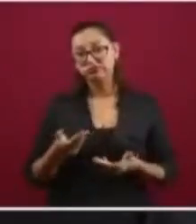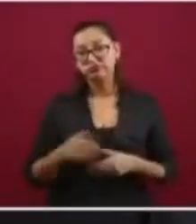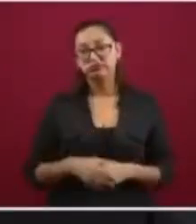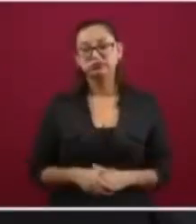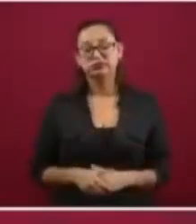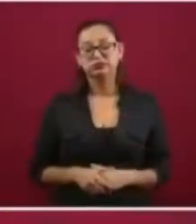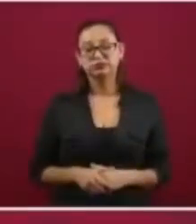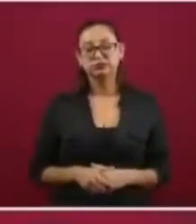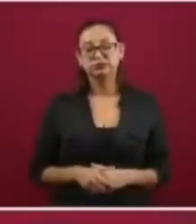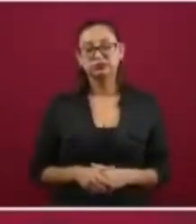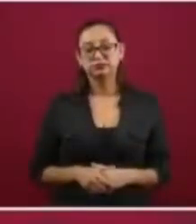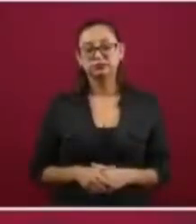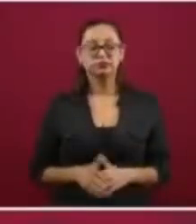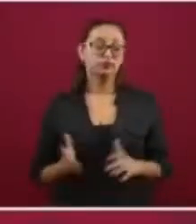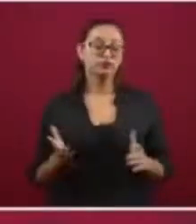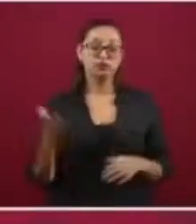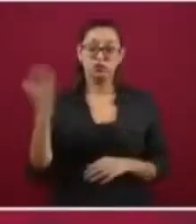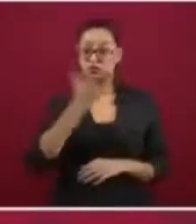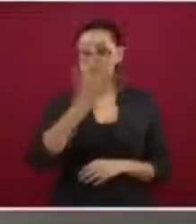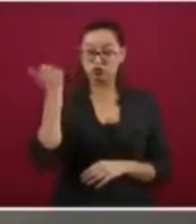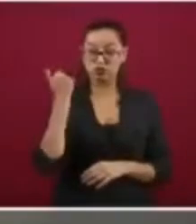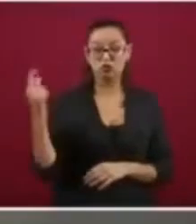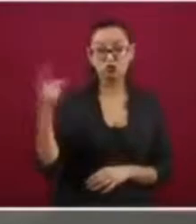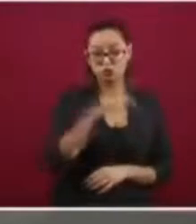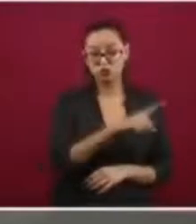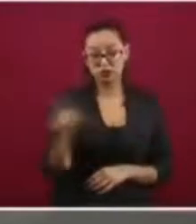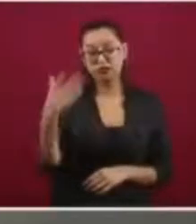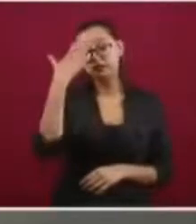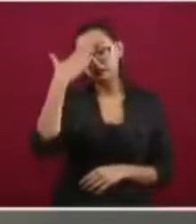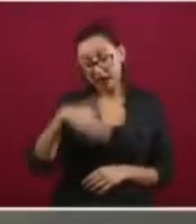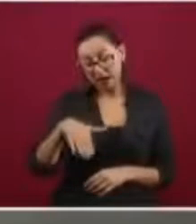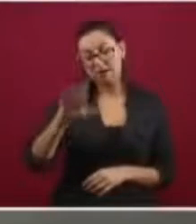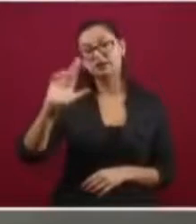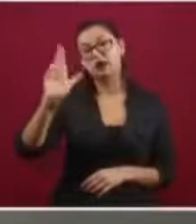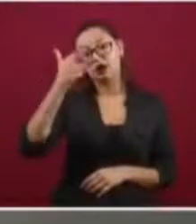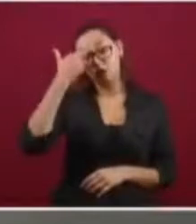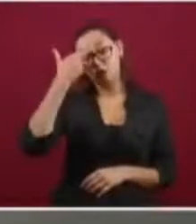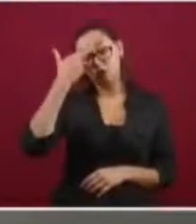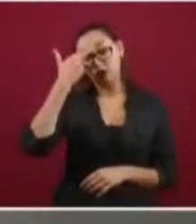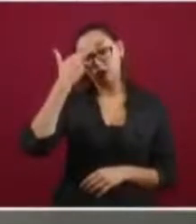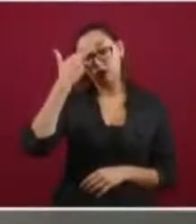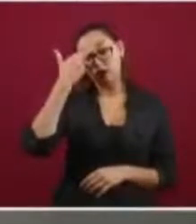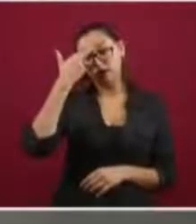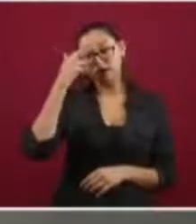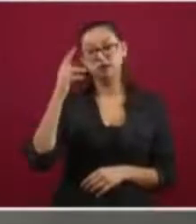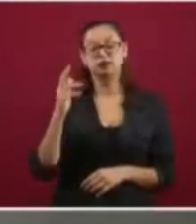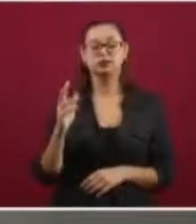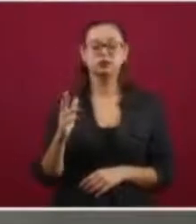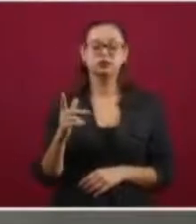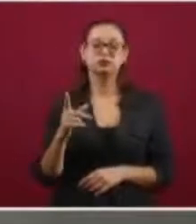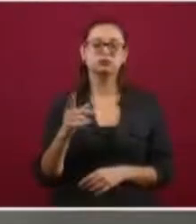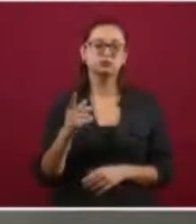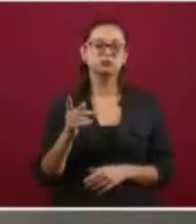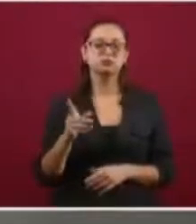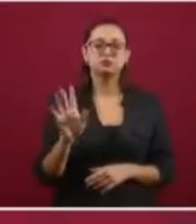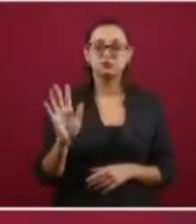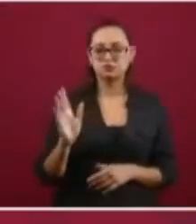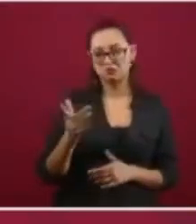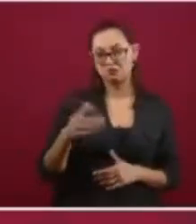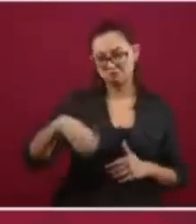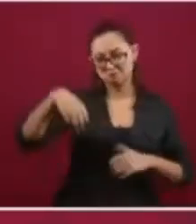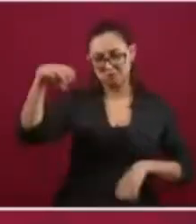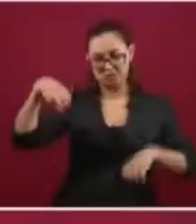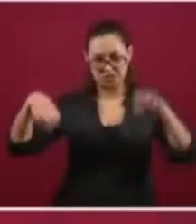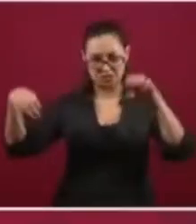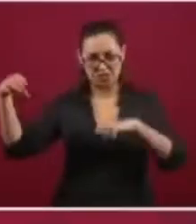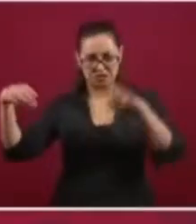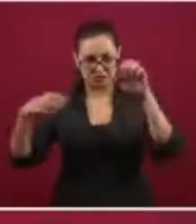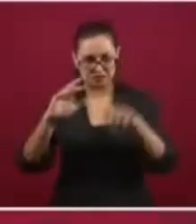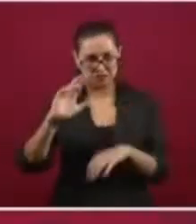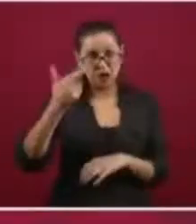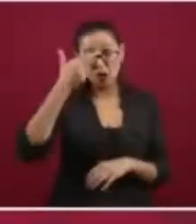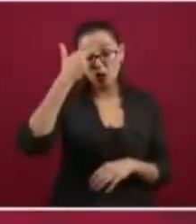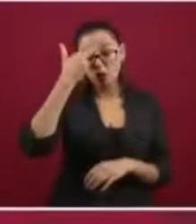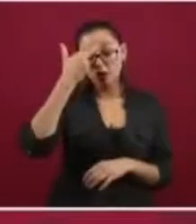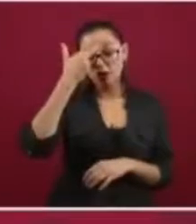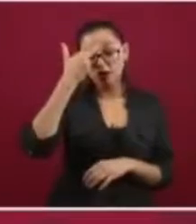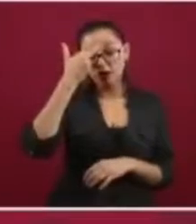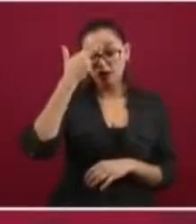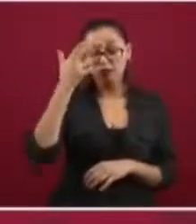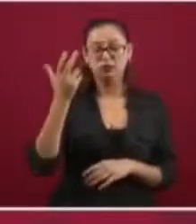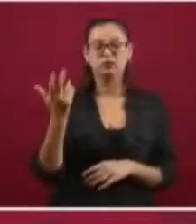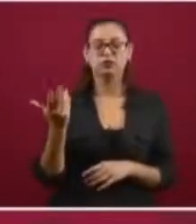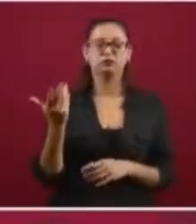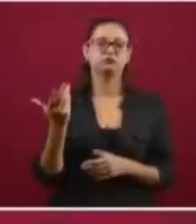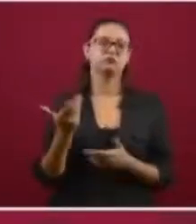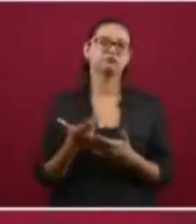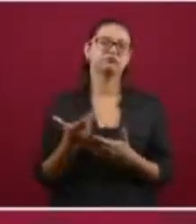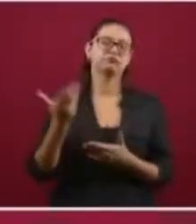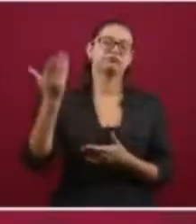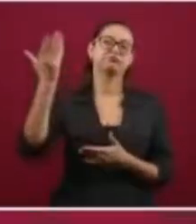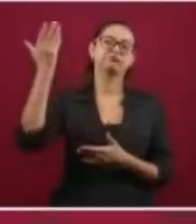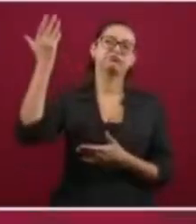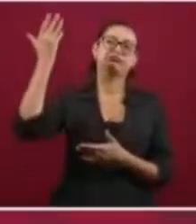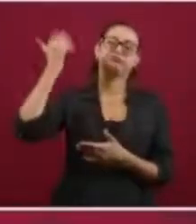No sé si alguno de ustedes se acuerda, los que tienen más edad, de que hubo hasta una